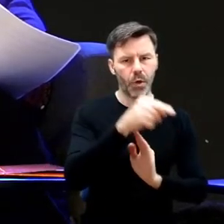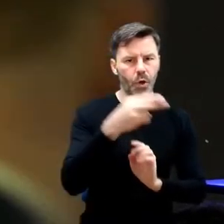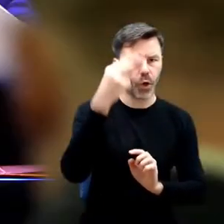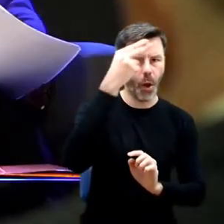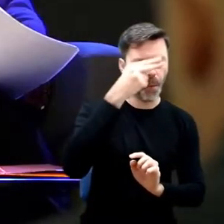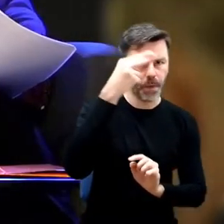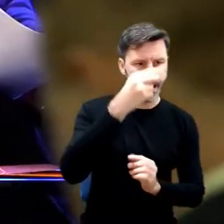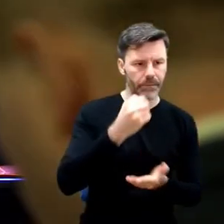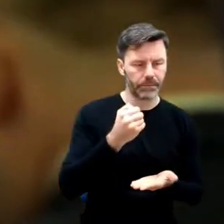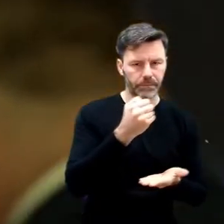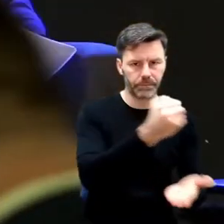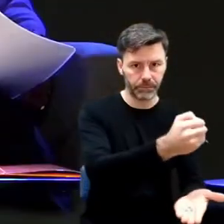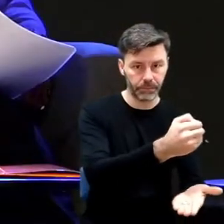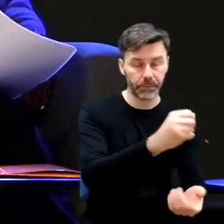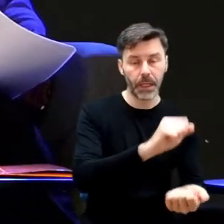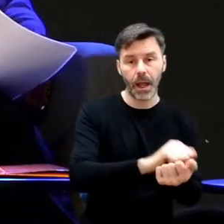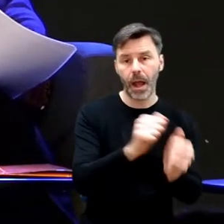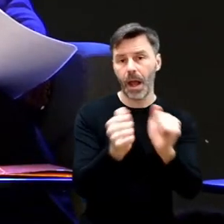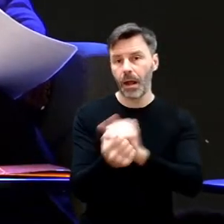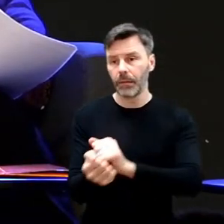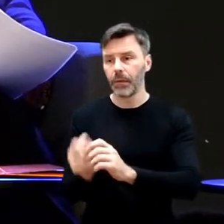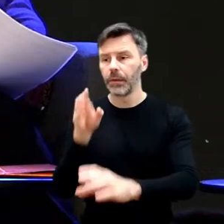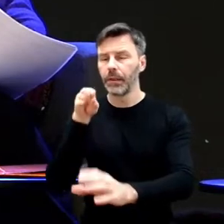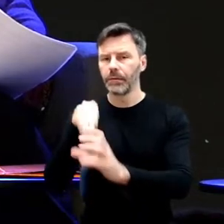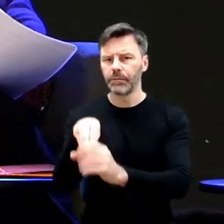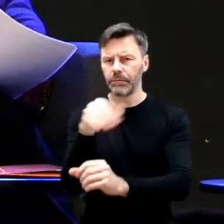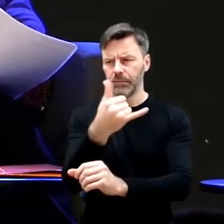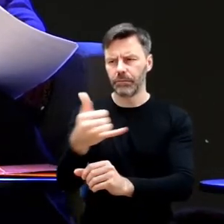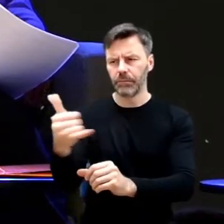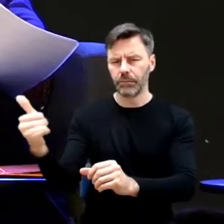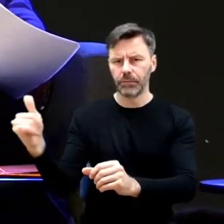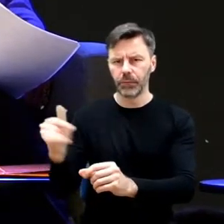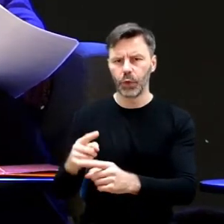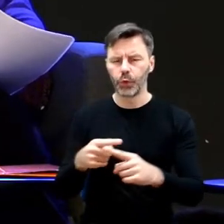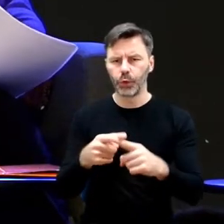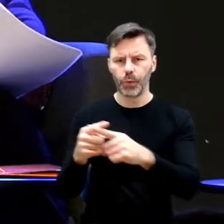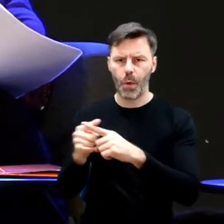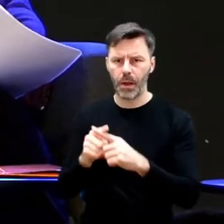jak i inwestycji innych podmiotów, spółek zależnych od gminy